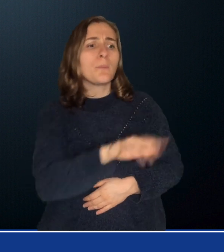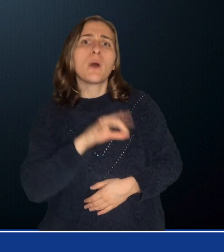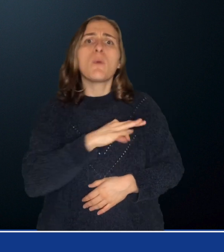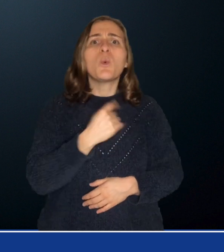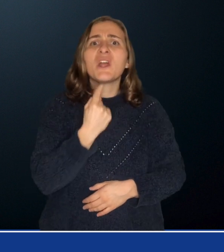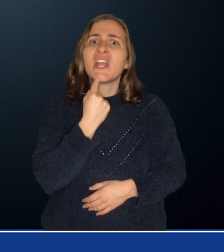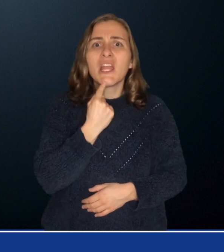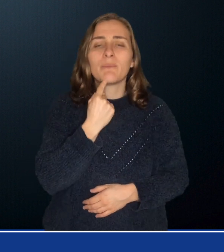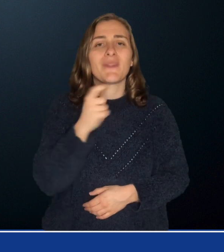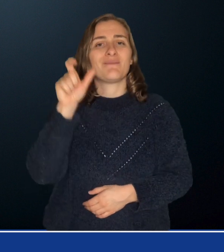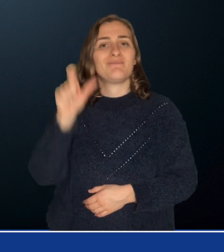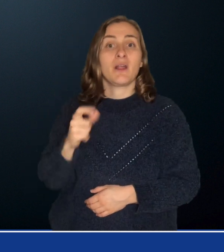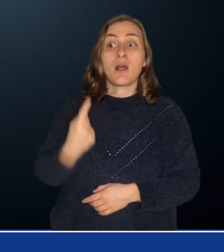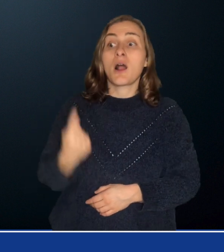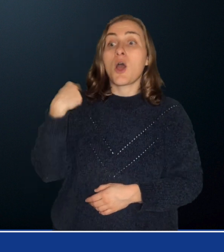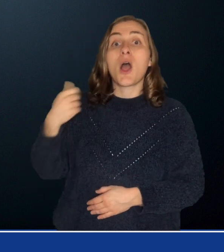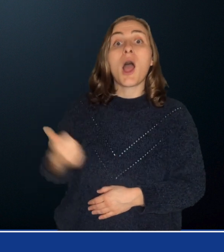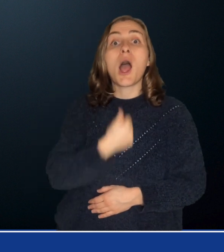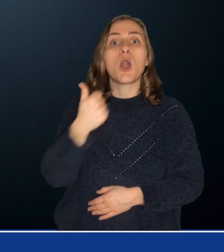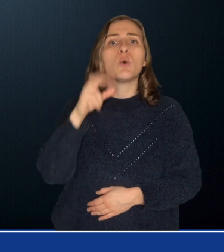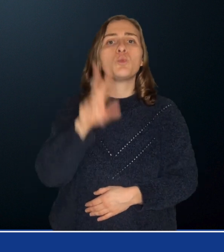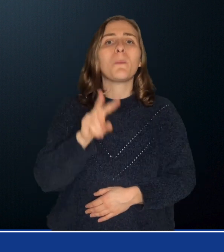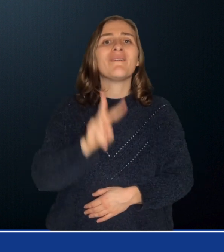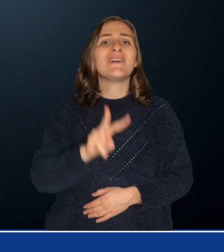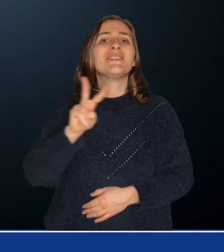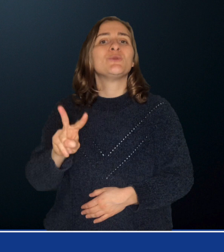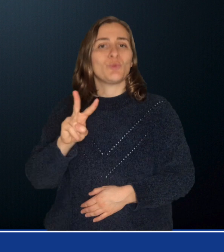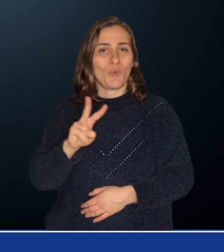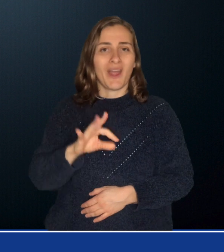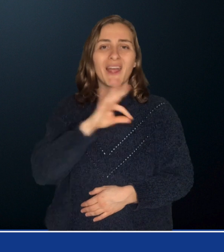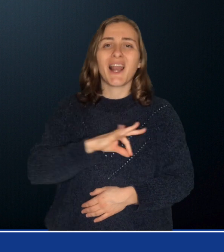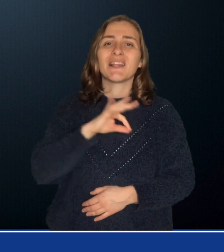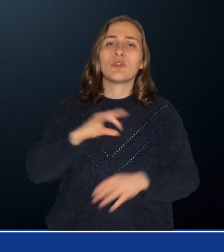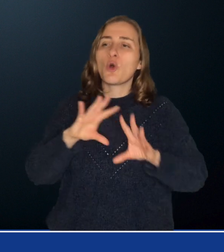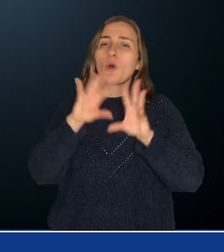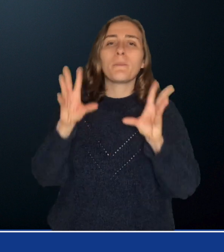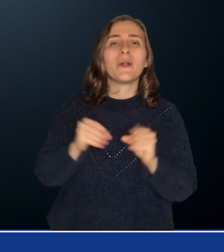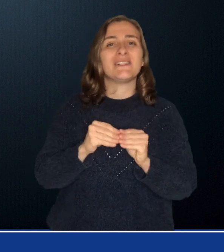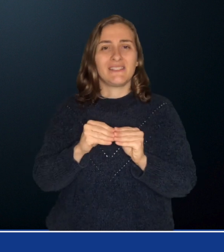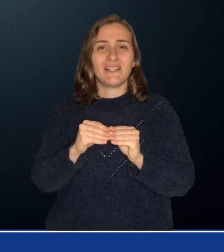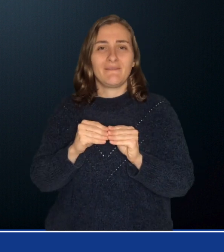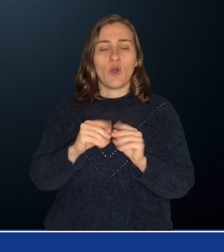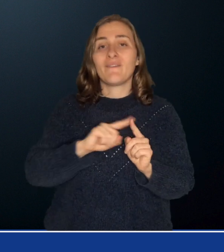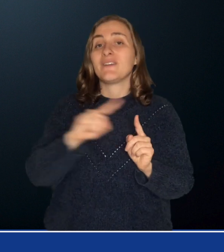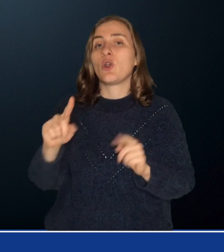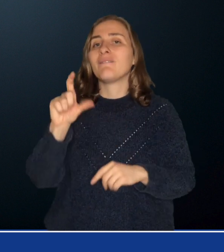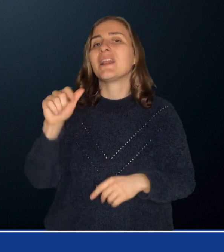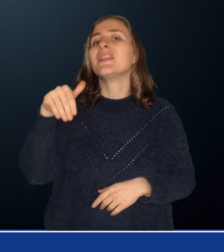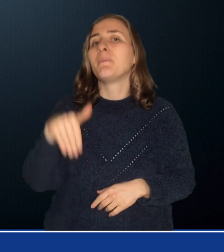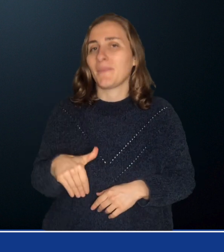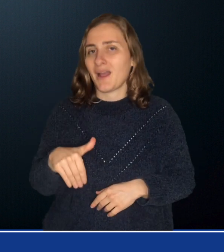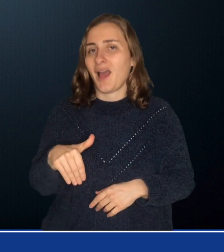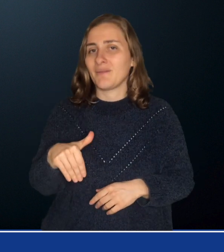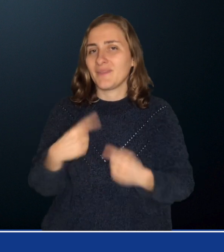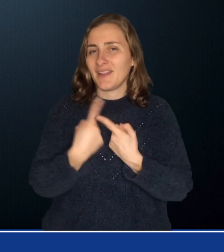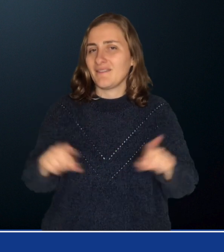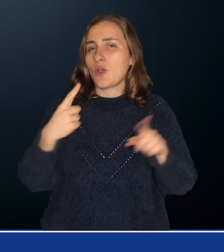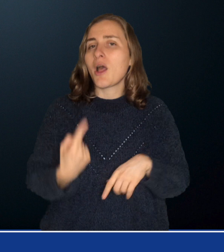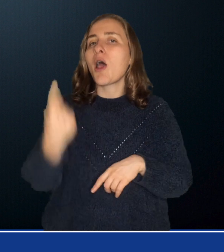I beneficiari: Il buono è riconosciuto a chi nell'anno 2022 ha conseguito un reddito complessivo non superiore a 20.000€